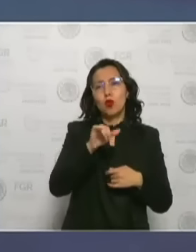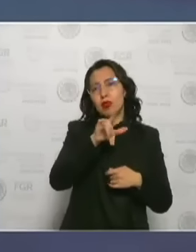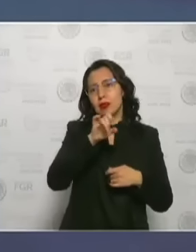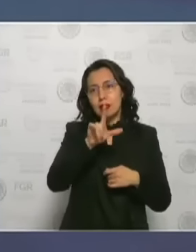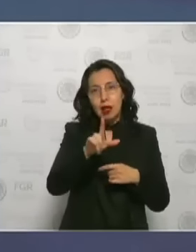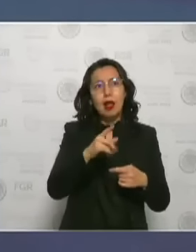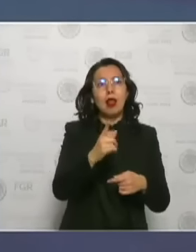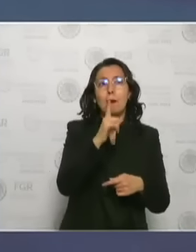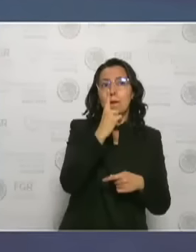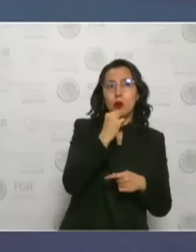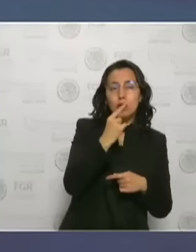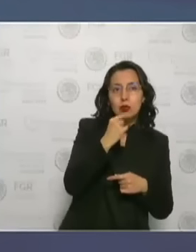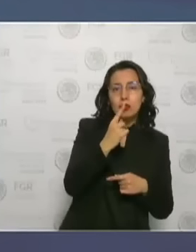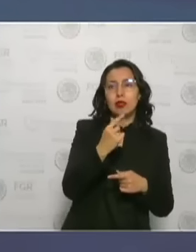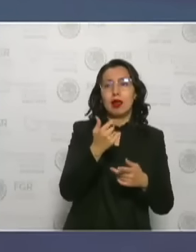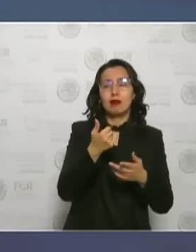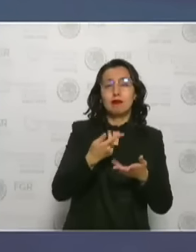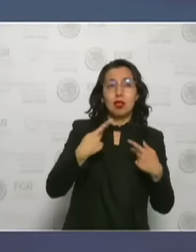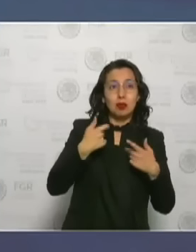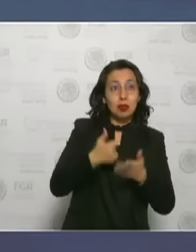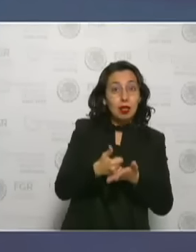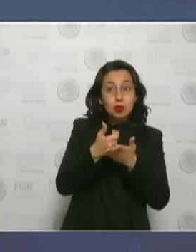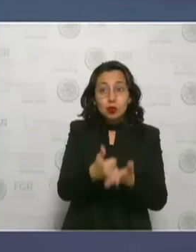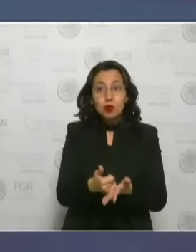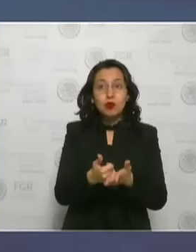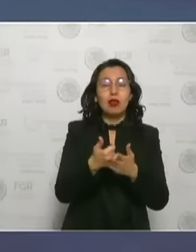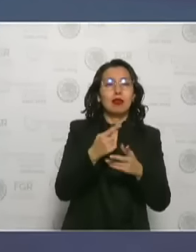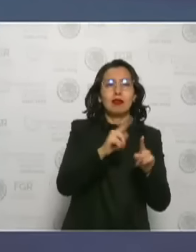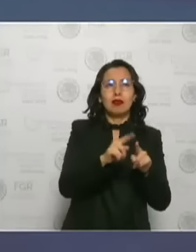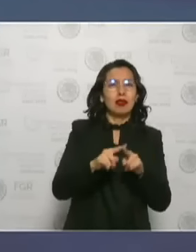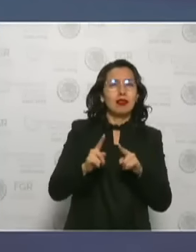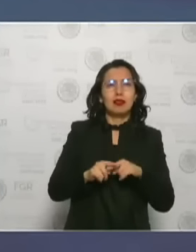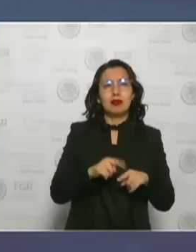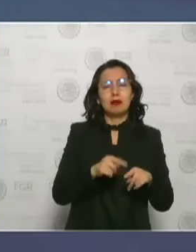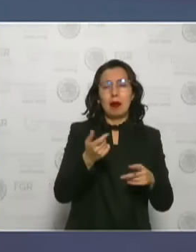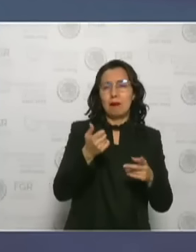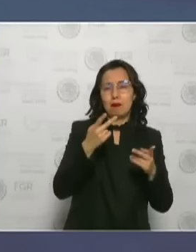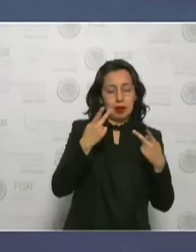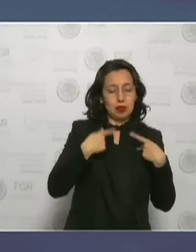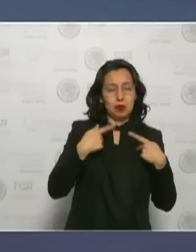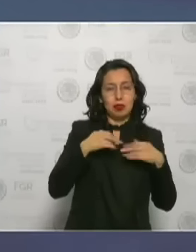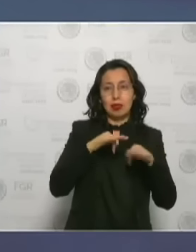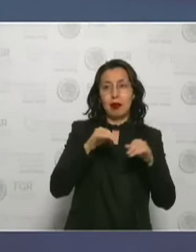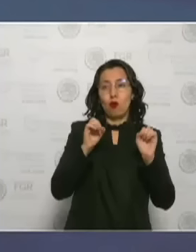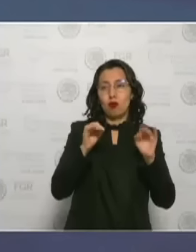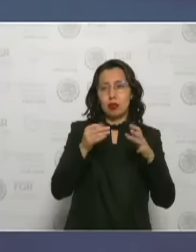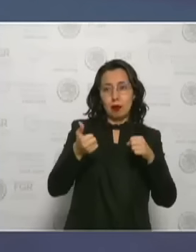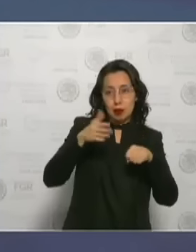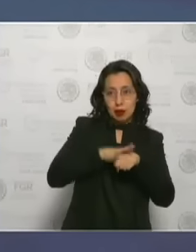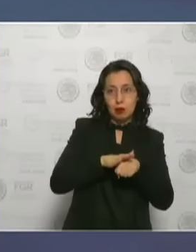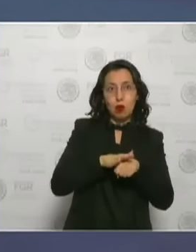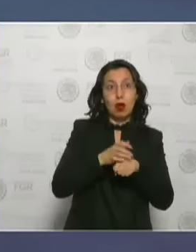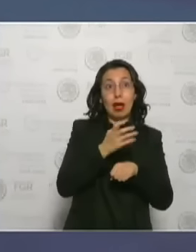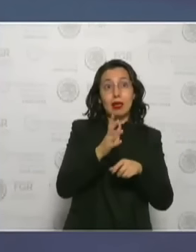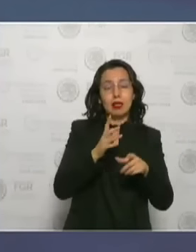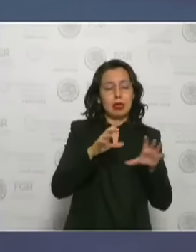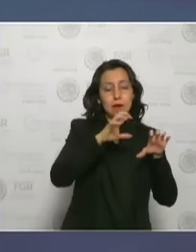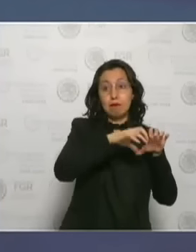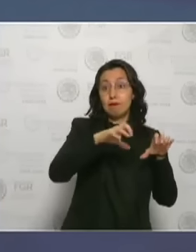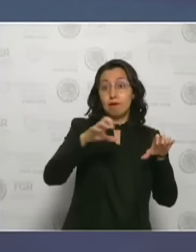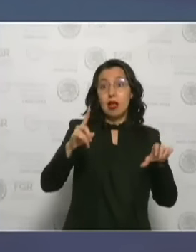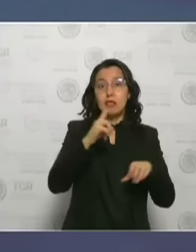auxiliares, facilitadores, analistas y personal administrativo. con presencia en 154 ciudades y